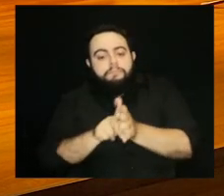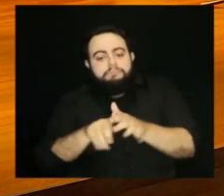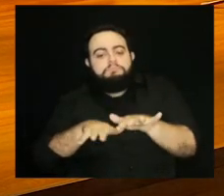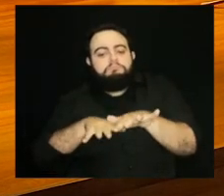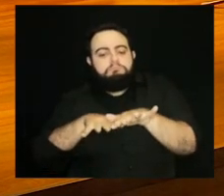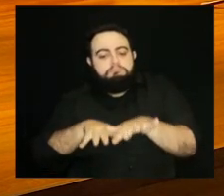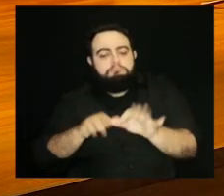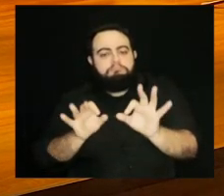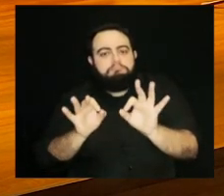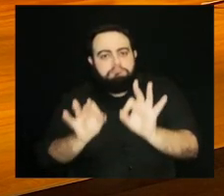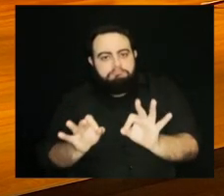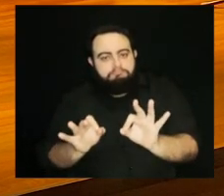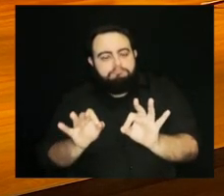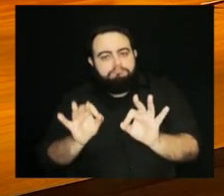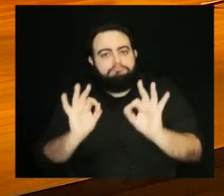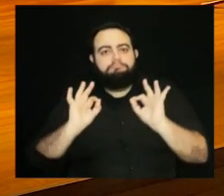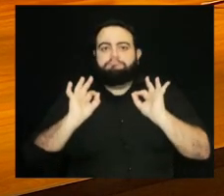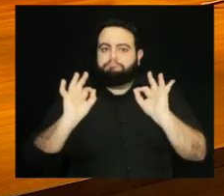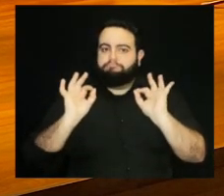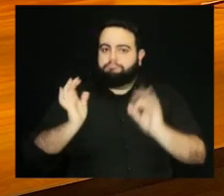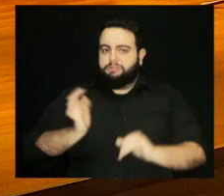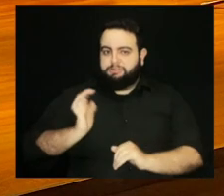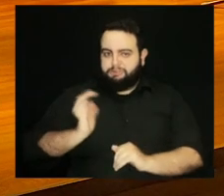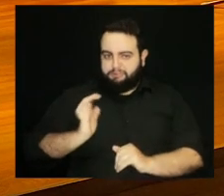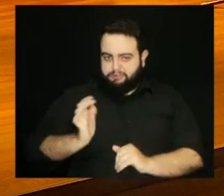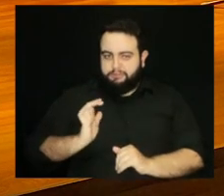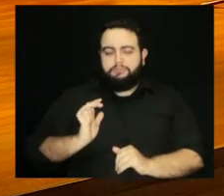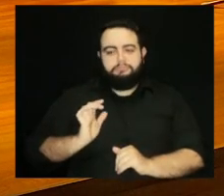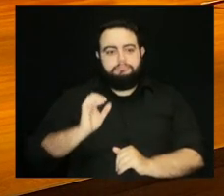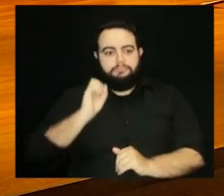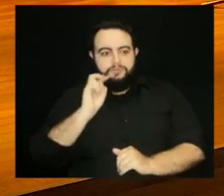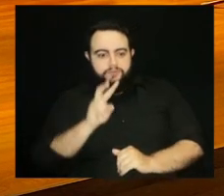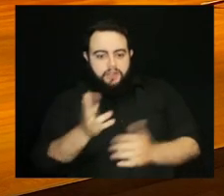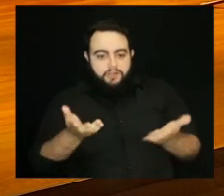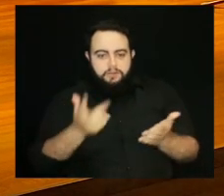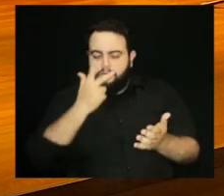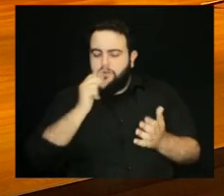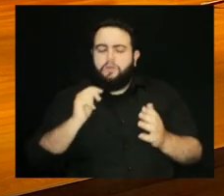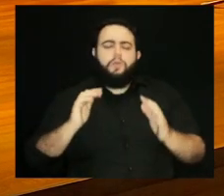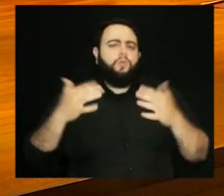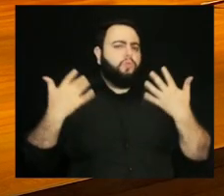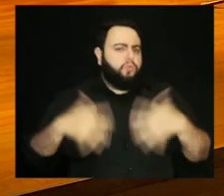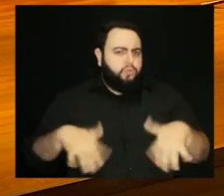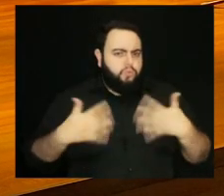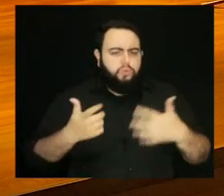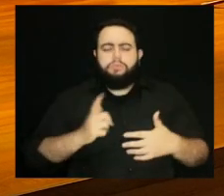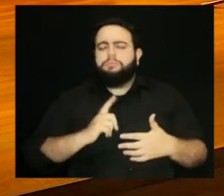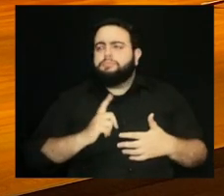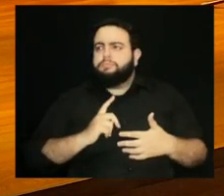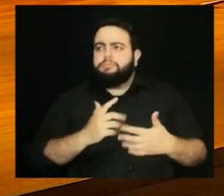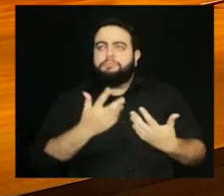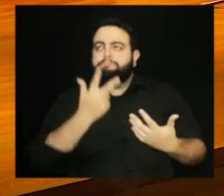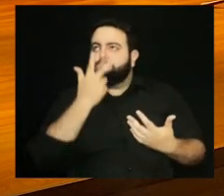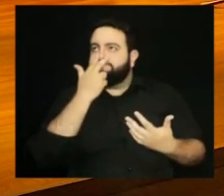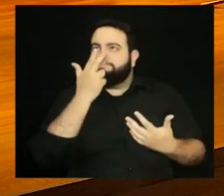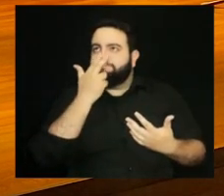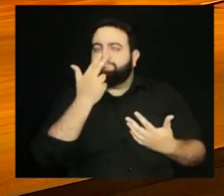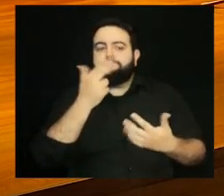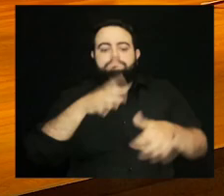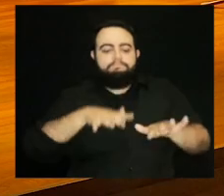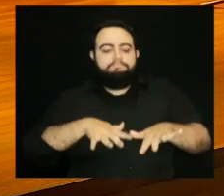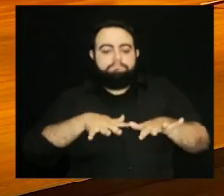e gente as ilustrações da época são incríveis assim. Era desfile tipo escola de samba mesmo